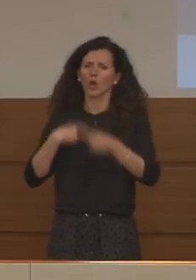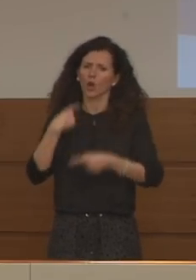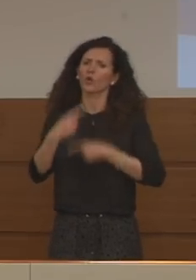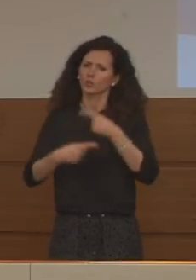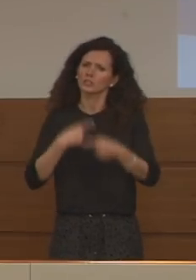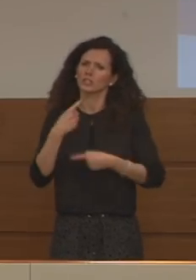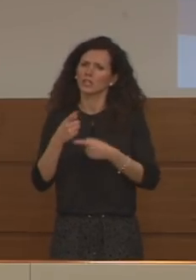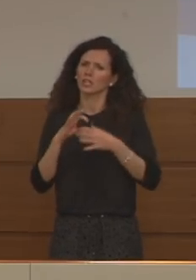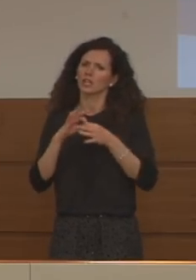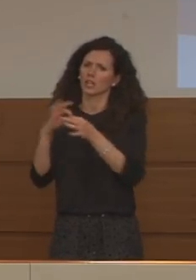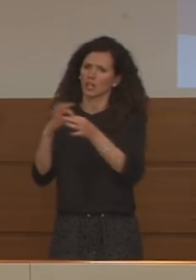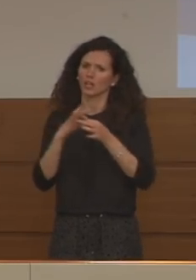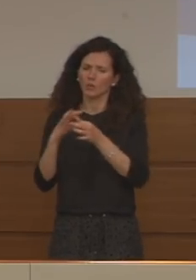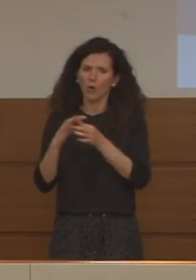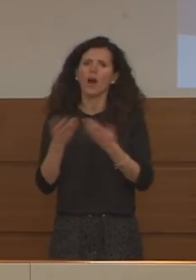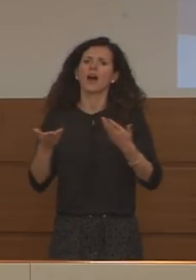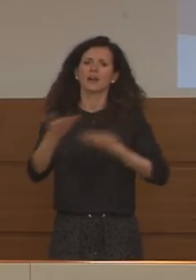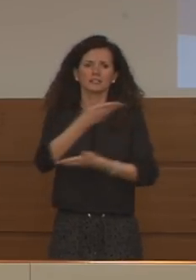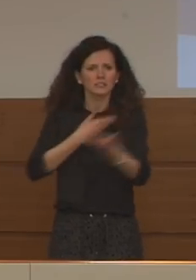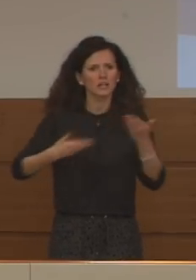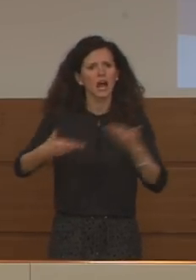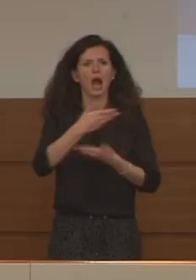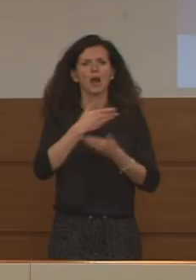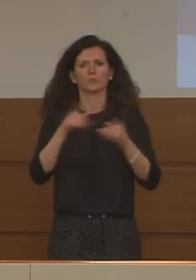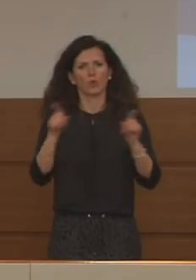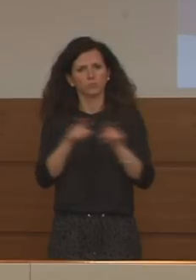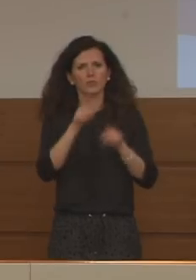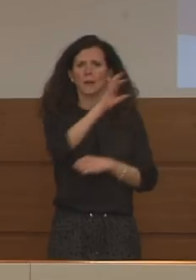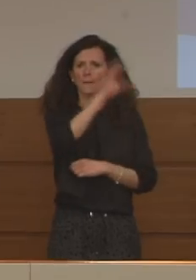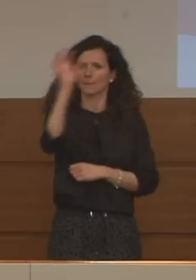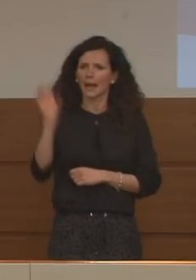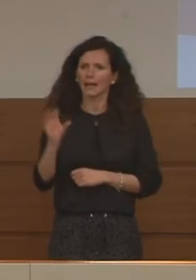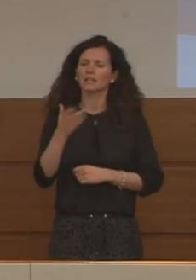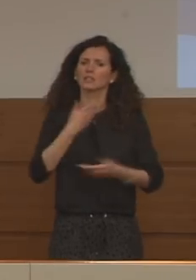lo scambio di pratiche, di esperienze, di collaborazione nel settore della